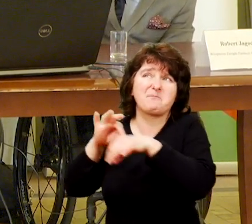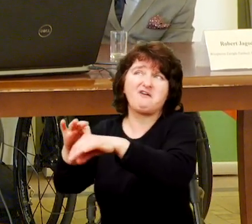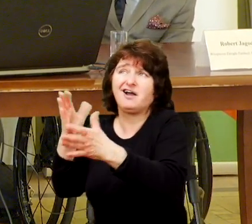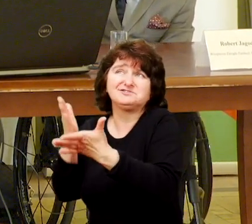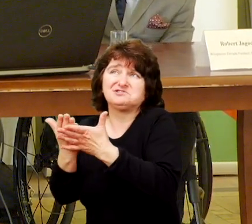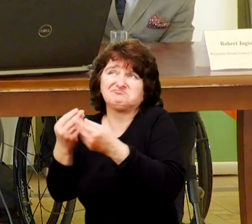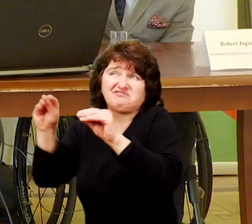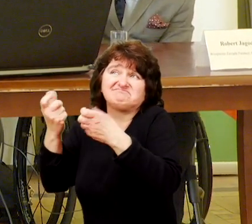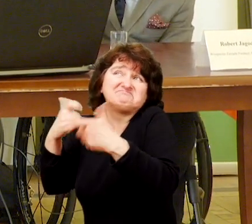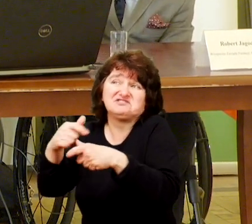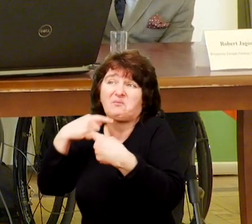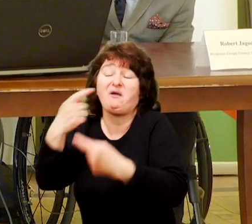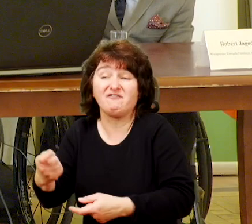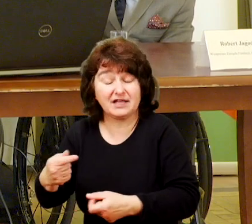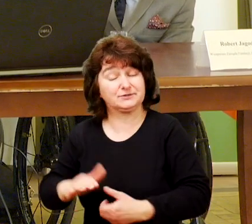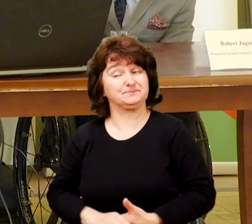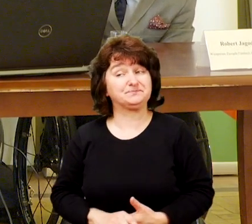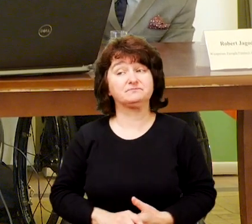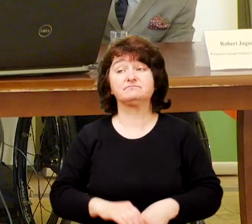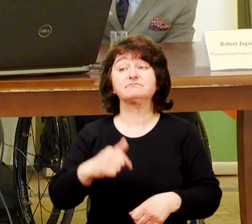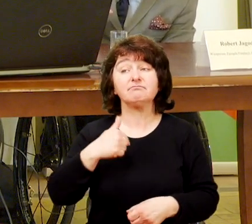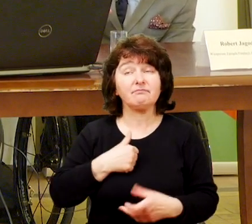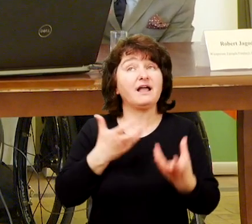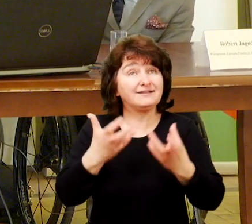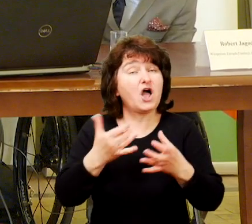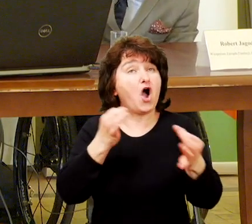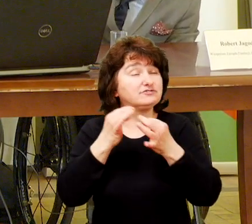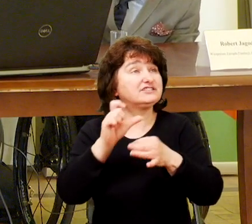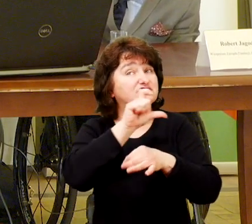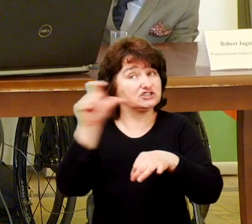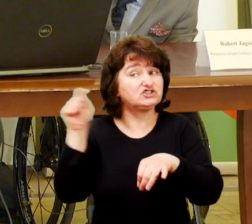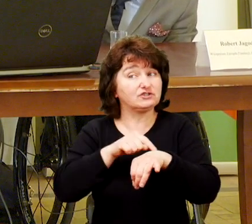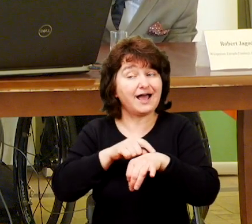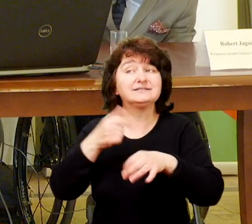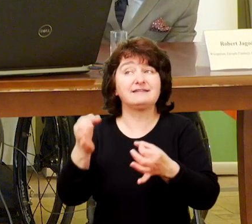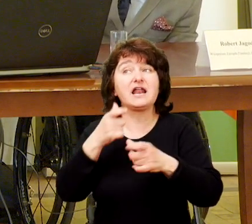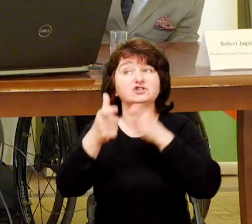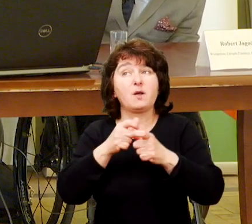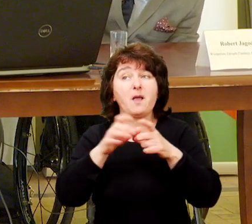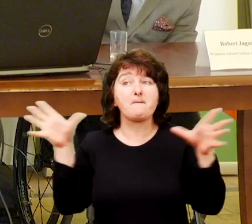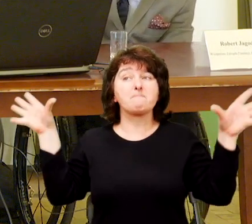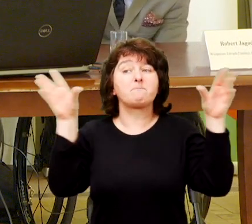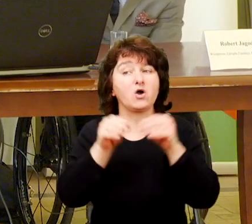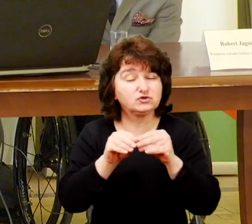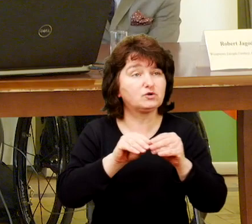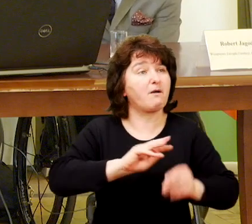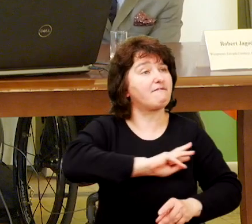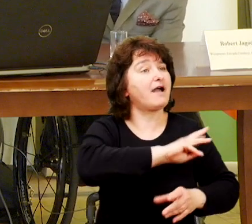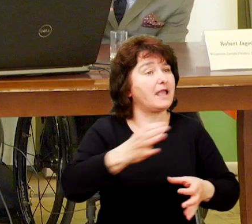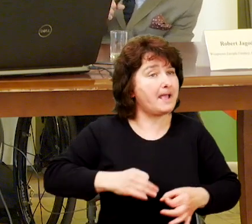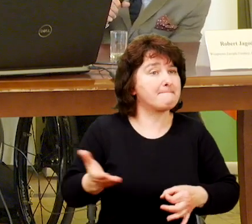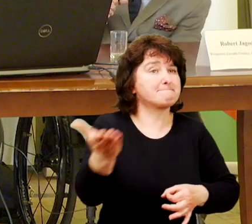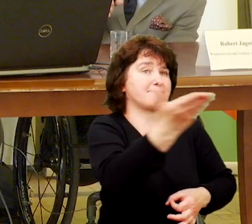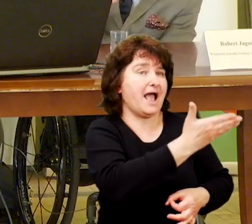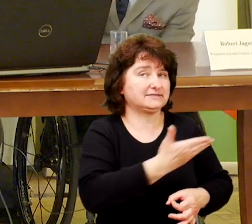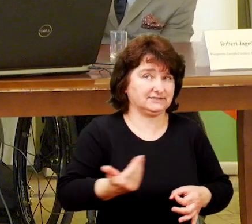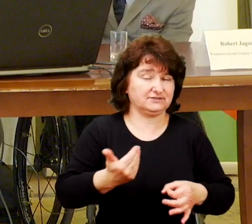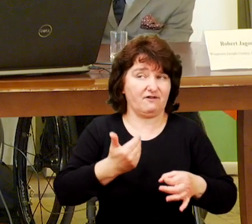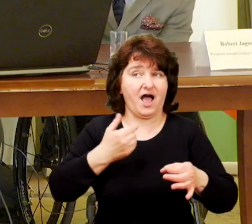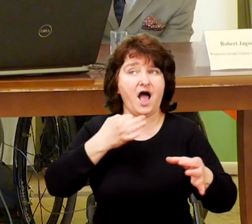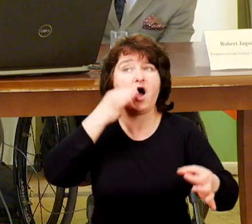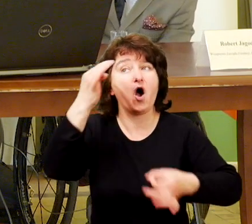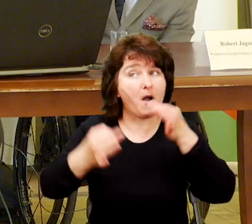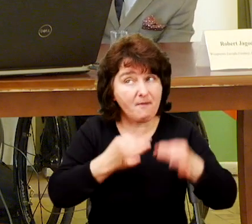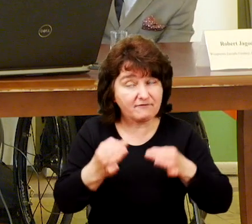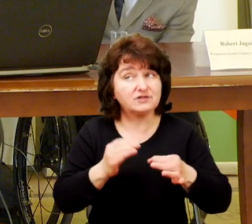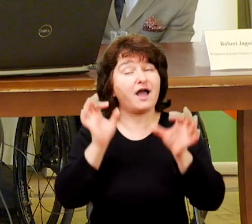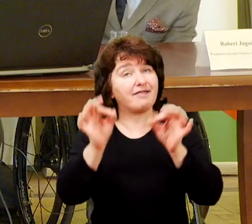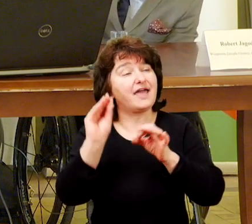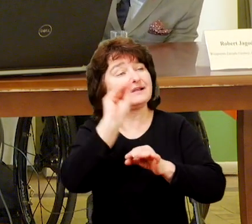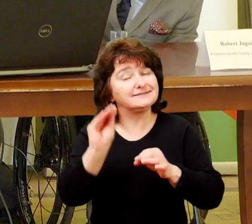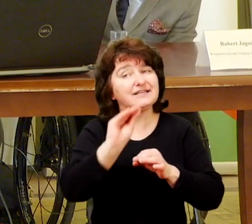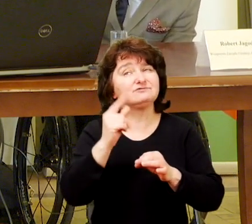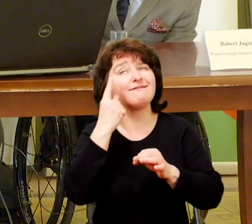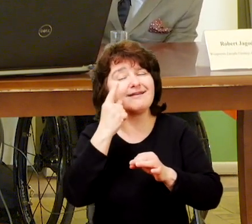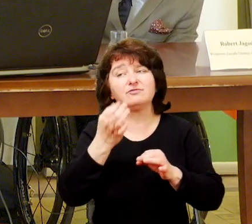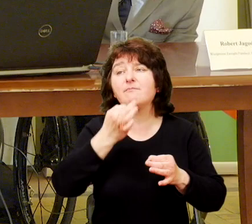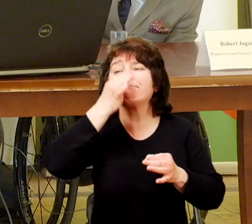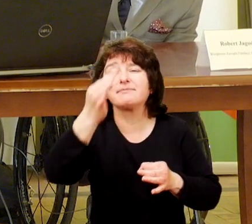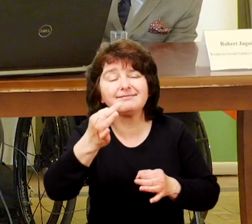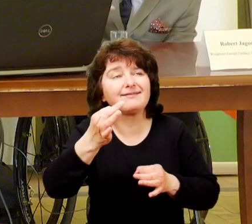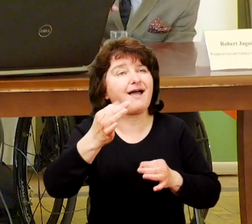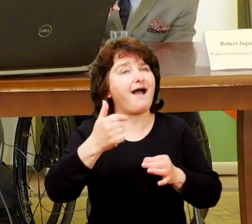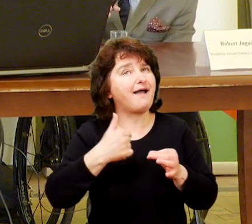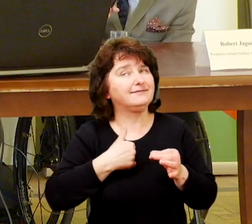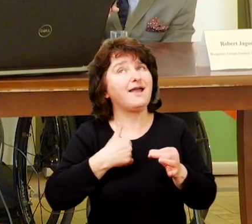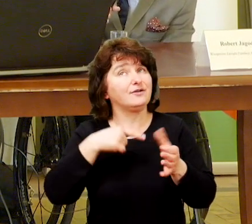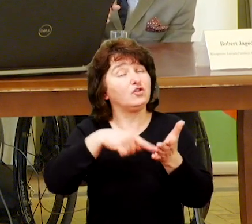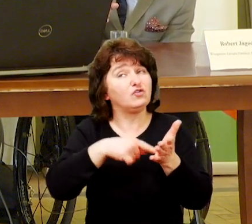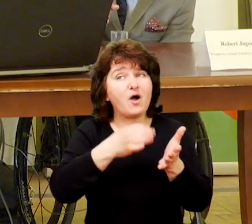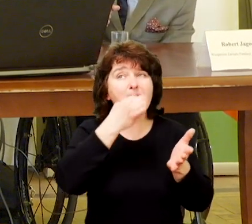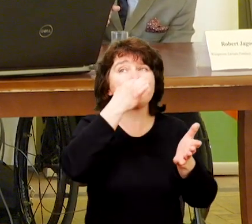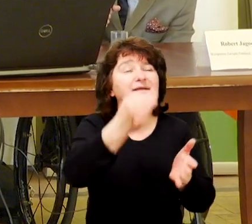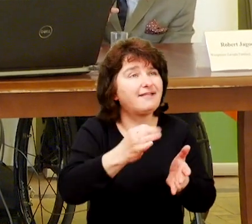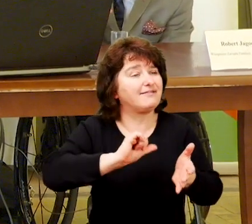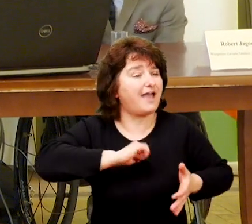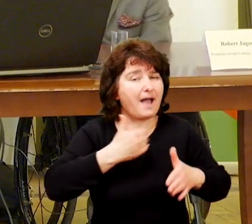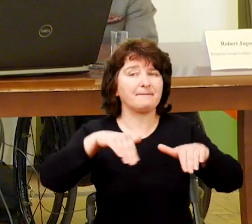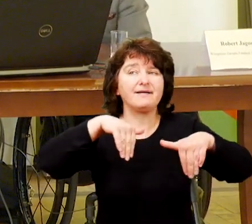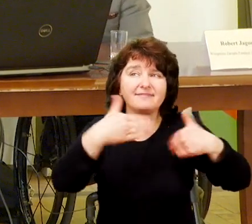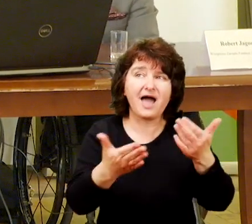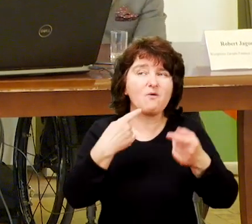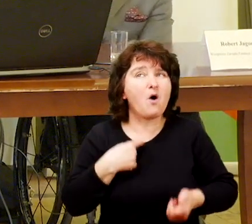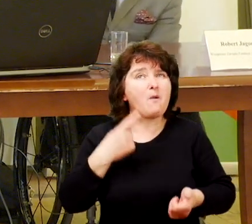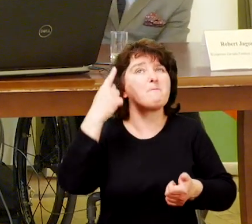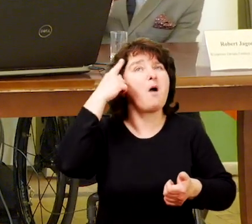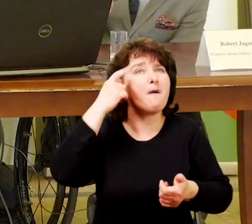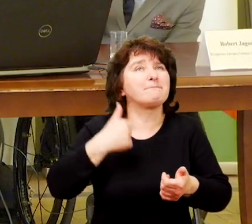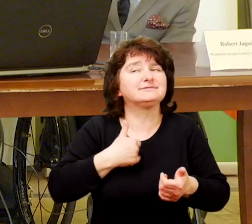Chciałbym podsumować już państwa wypowiedzi, ale może tak syntetycznie podsumuje wszystko na koniec i chciałbym zadać państwu jeszcze jedno pytanie, które żeby zainspirowało nas wszystkich do dyskusji.